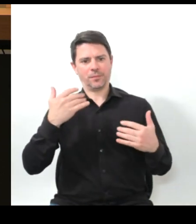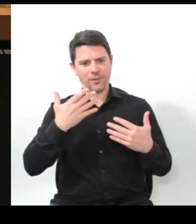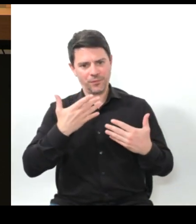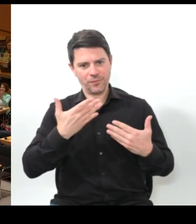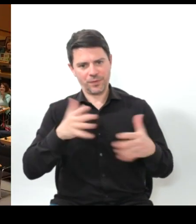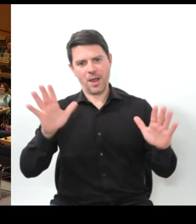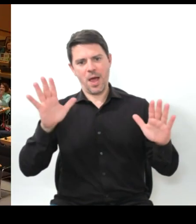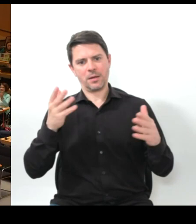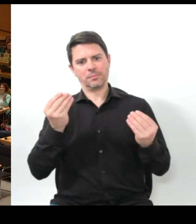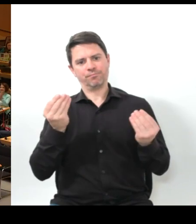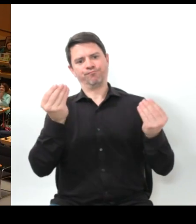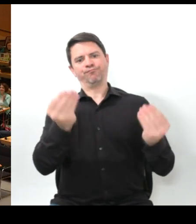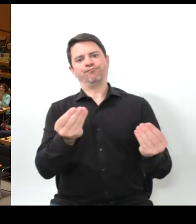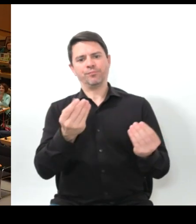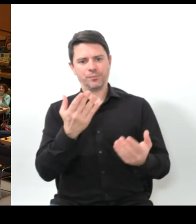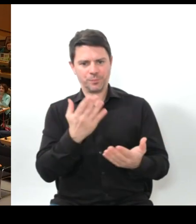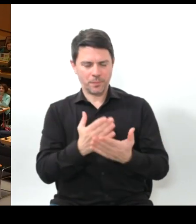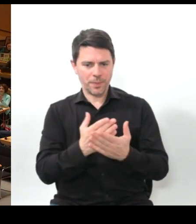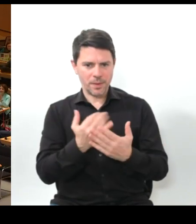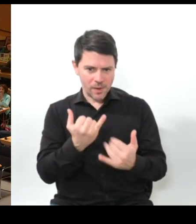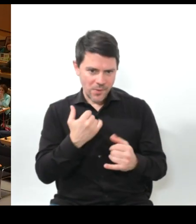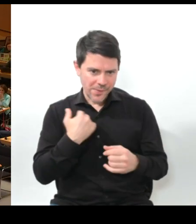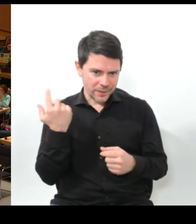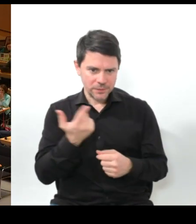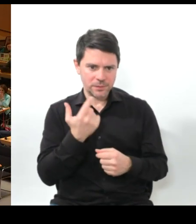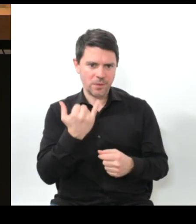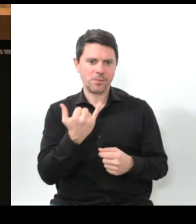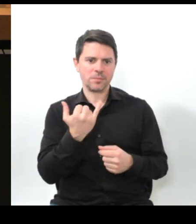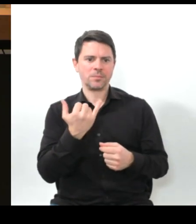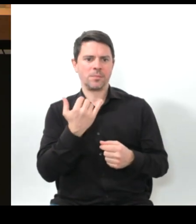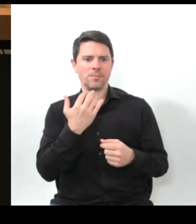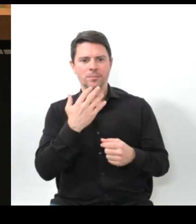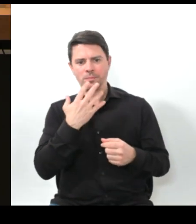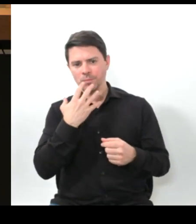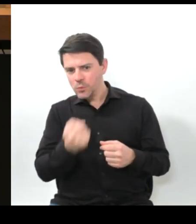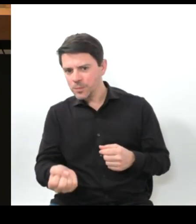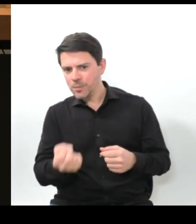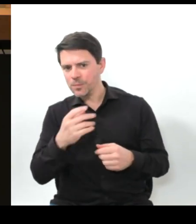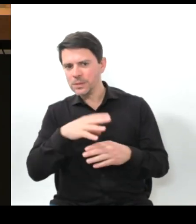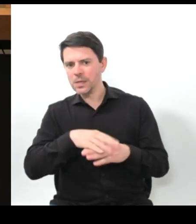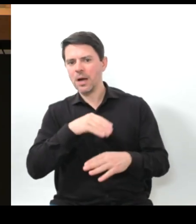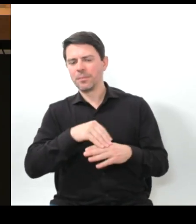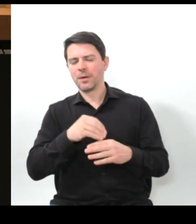Aber meine Damen und Herren, eines ist uns auch wichtig zu betonen, auch gegenüber den